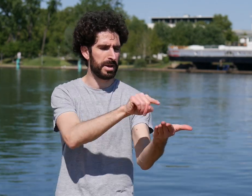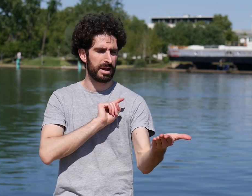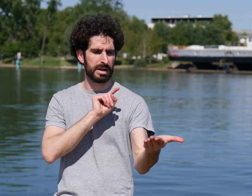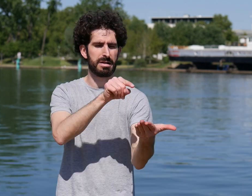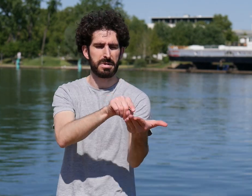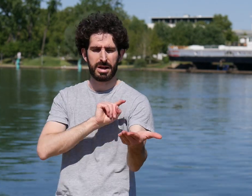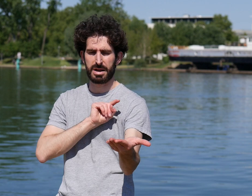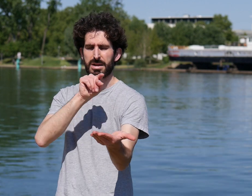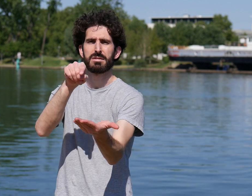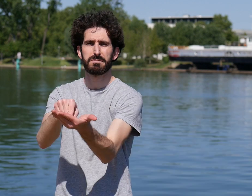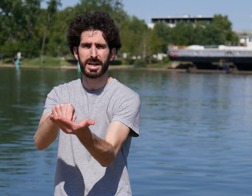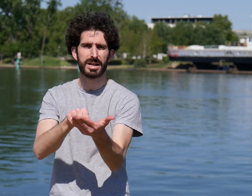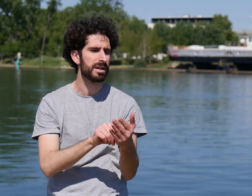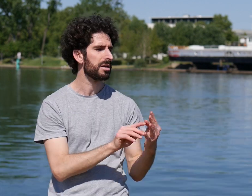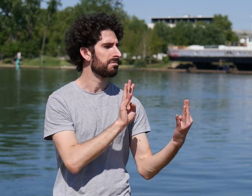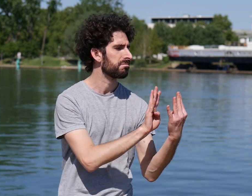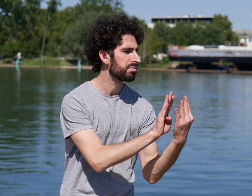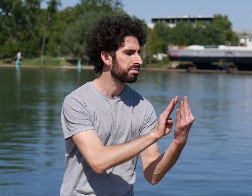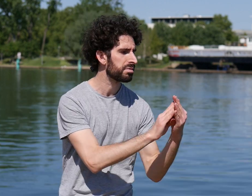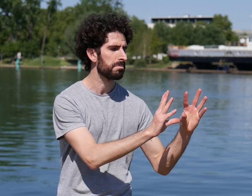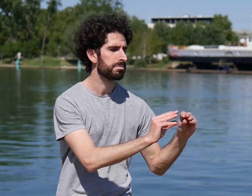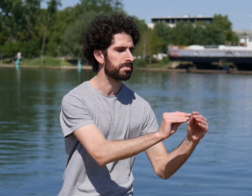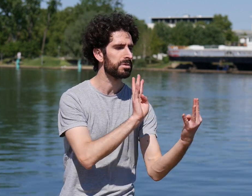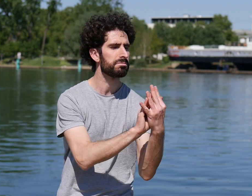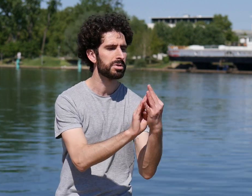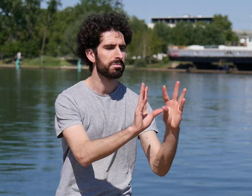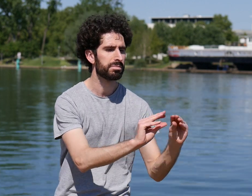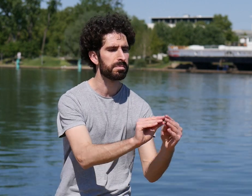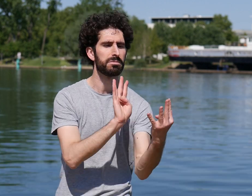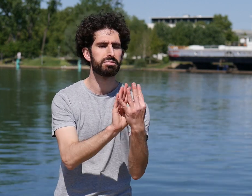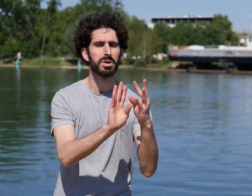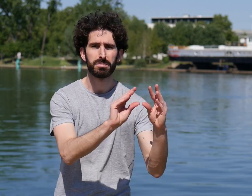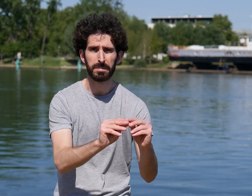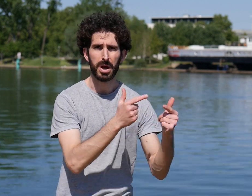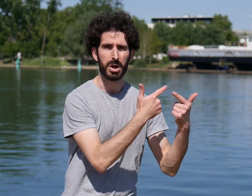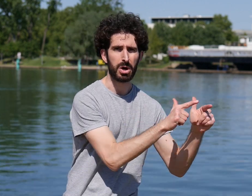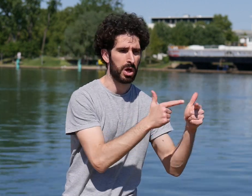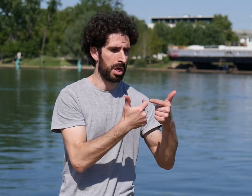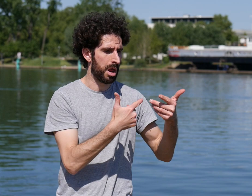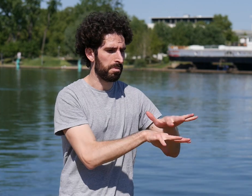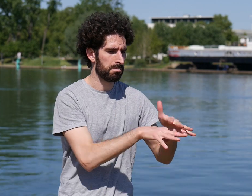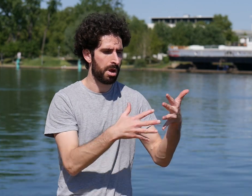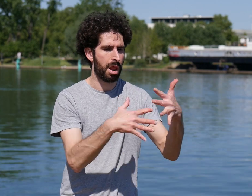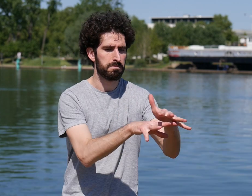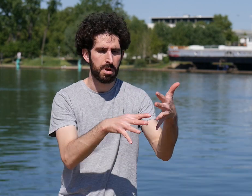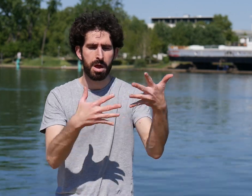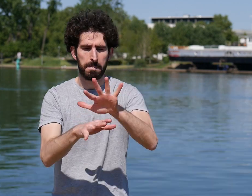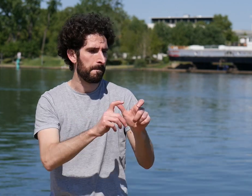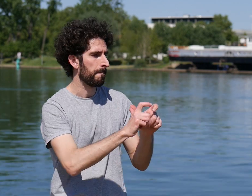dans l'Empire Romain, ils rencontraient les différents peuples. Leurs langues se sont métissées